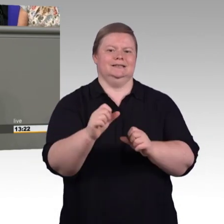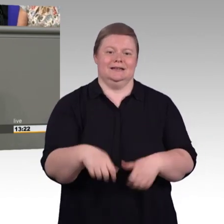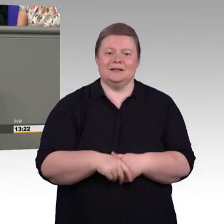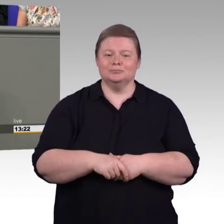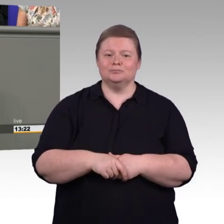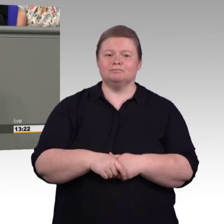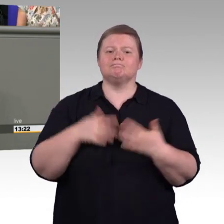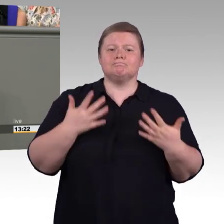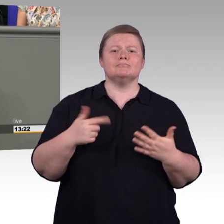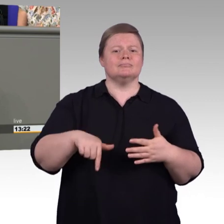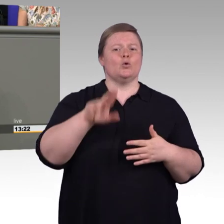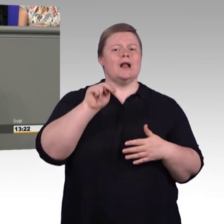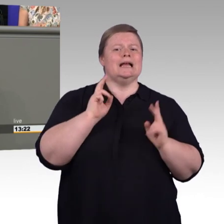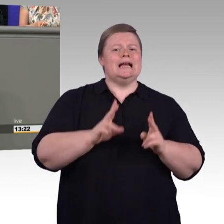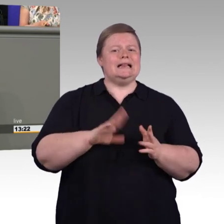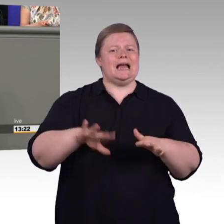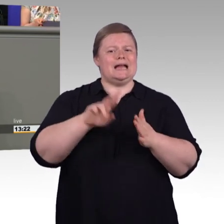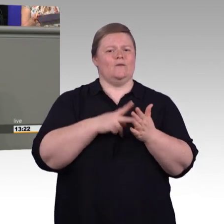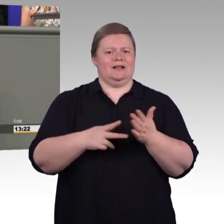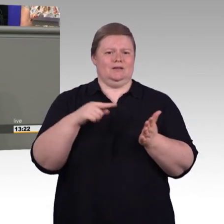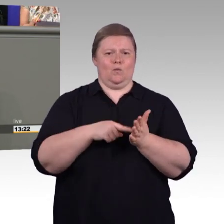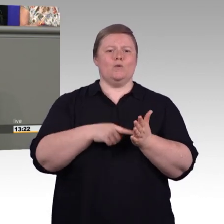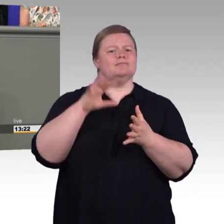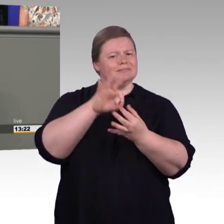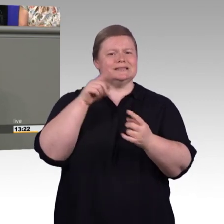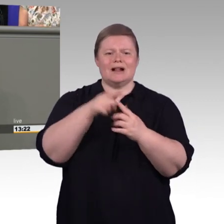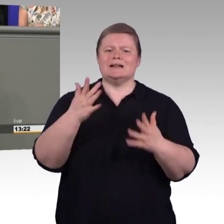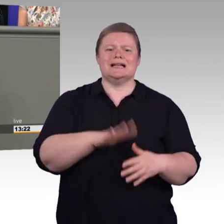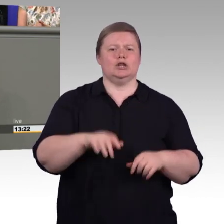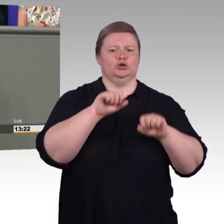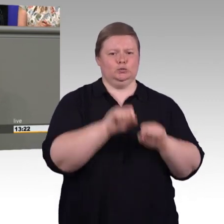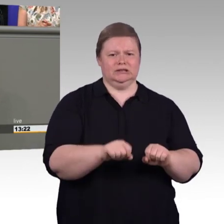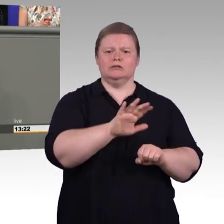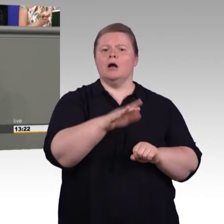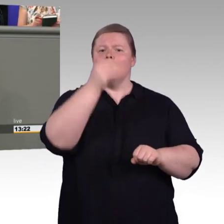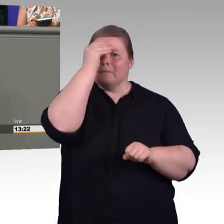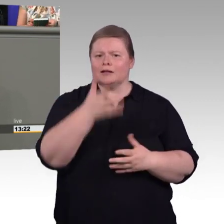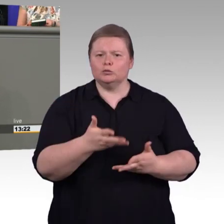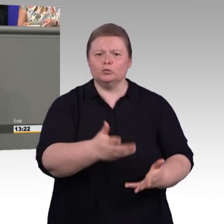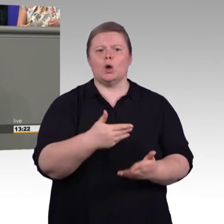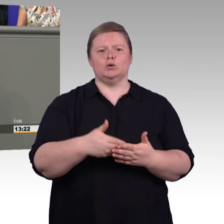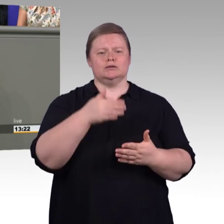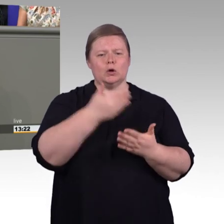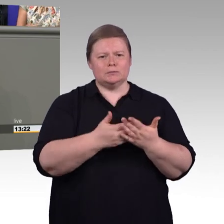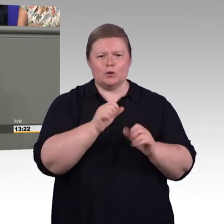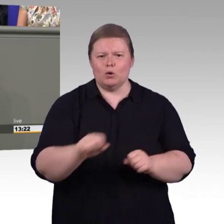sind das natürliche Recht der Eltern und die zuvorderst ihnen obliegende Pflicht. In diesem Zusammenhang also nicht Subjekt